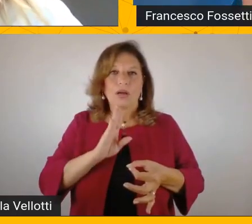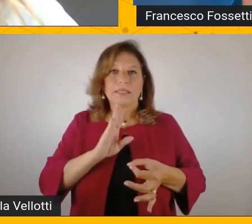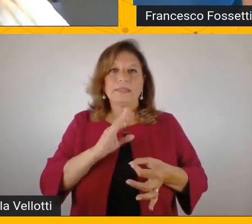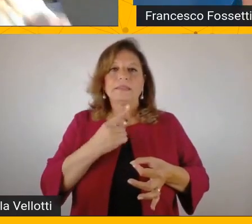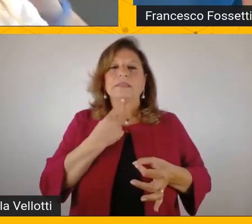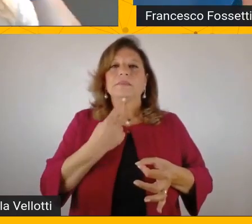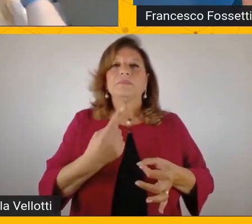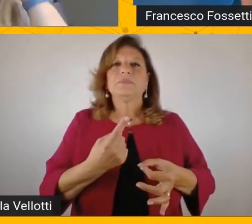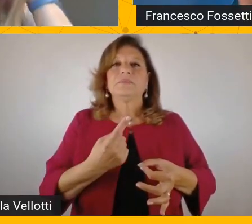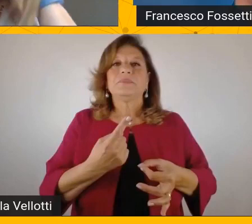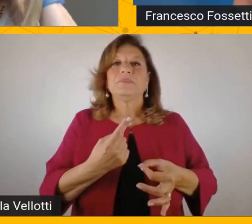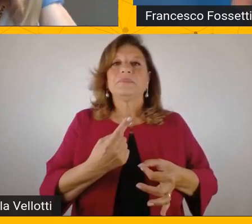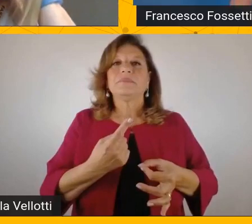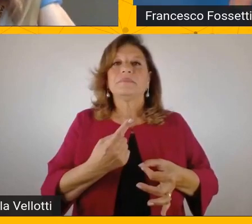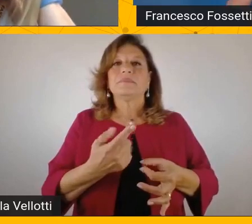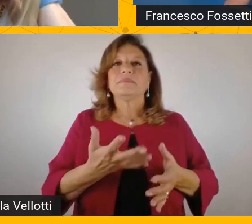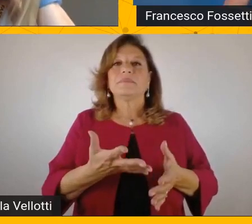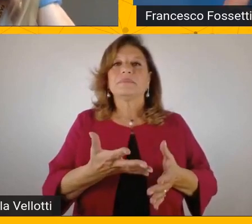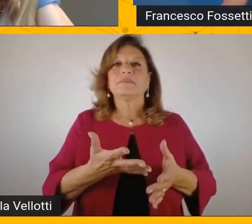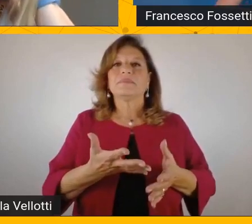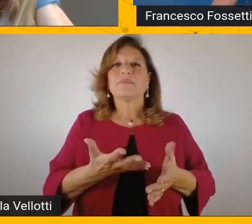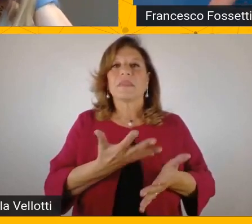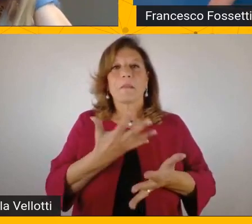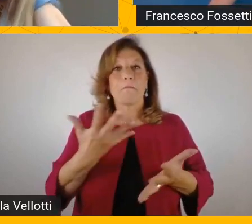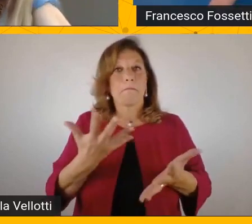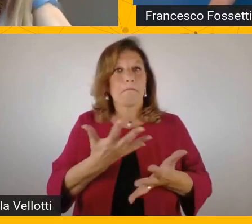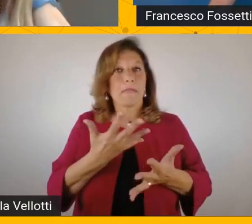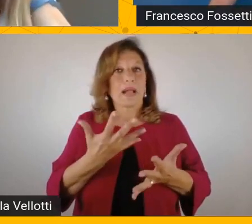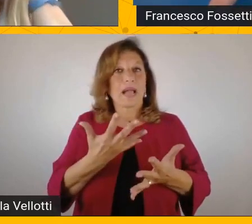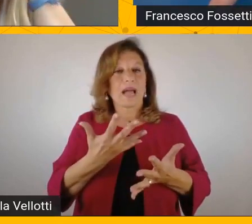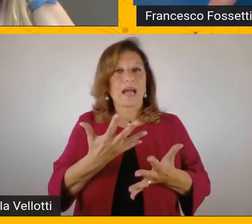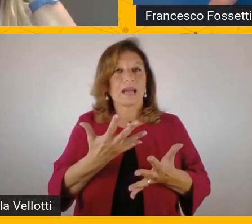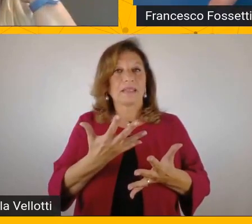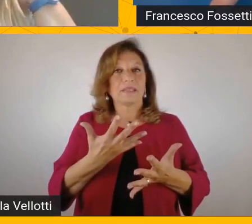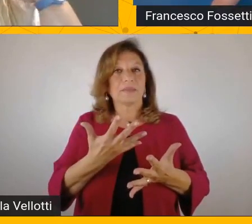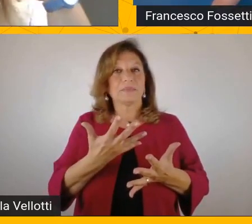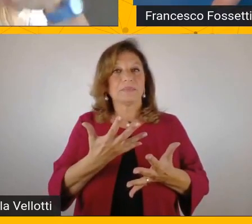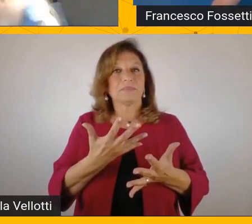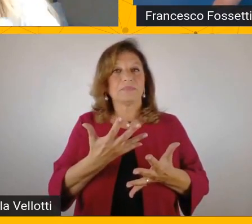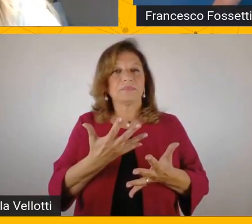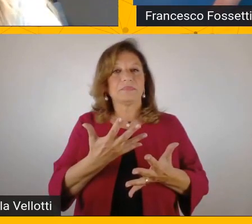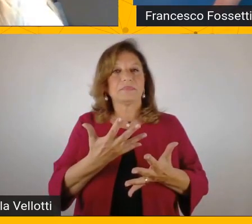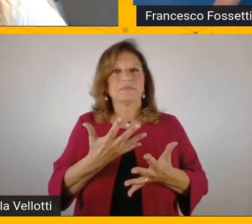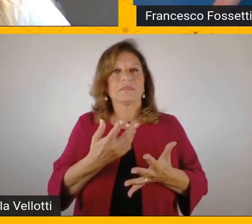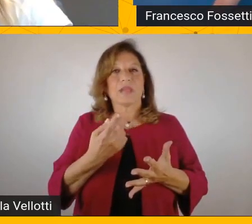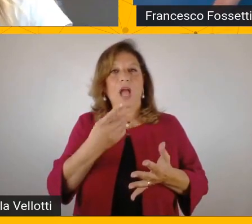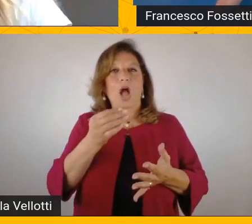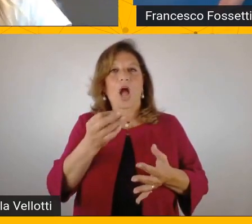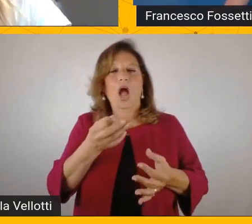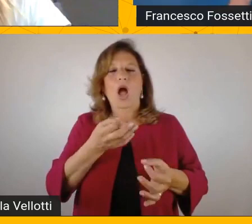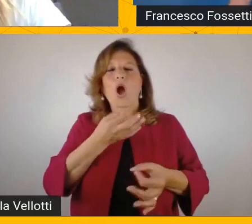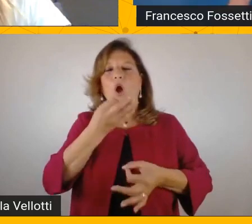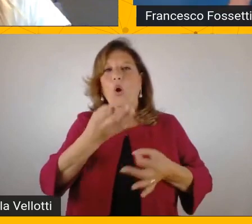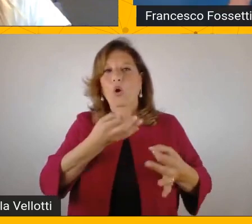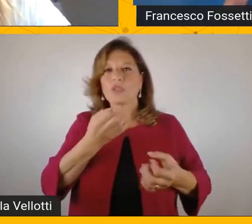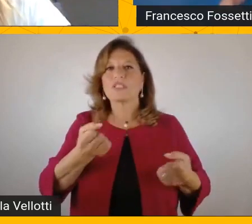è quello di ehm magari hm ed è